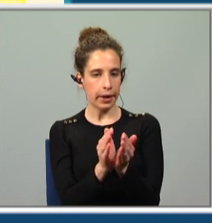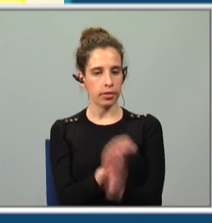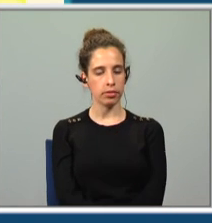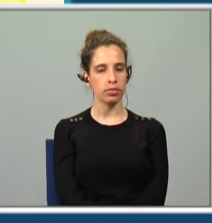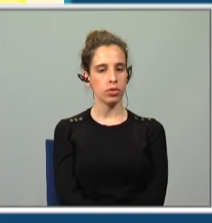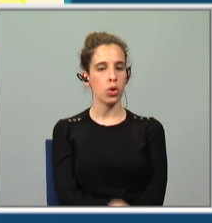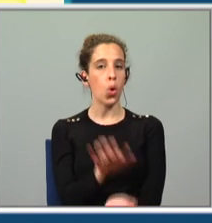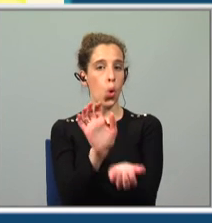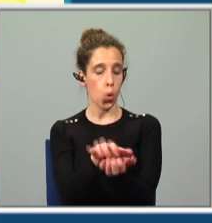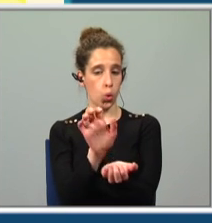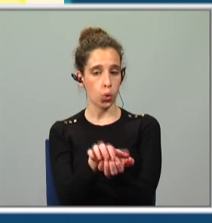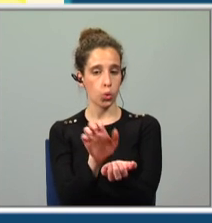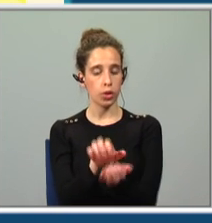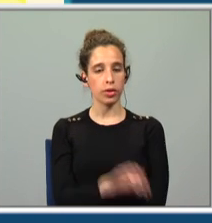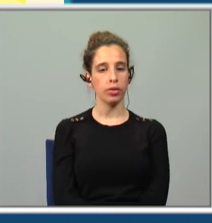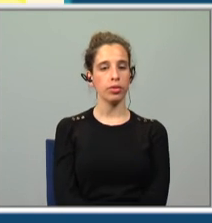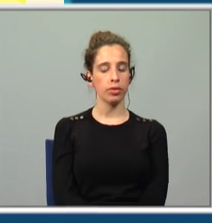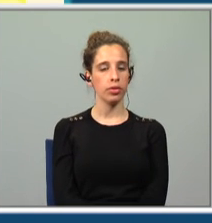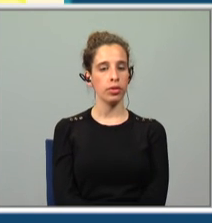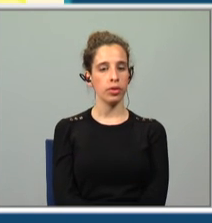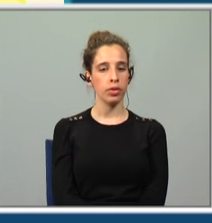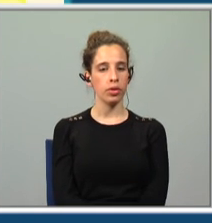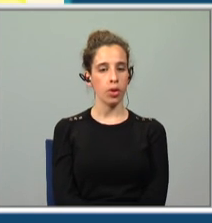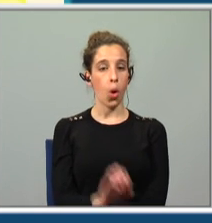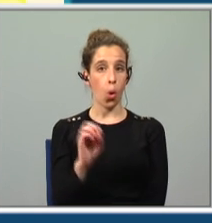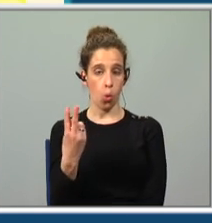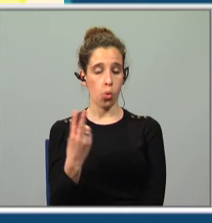e o crocodilo o 和鱷魚○